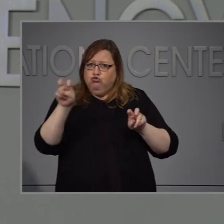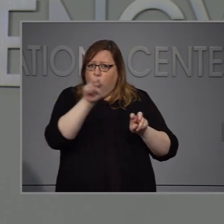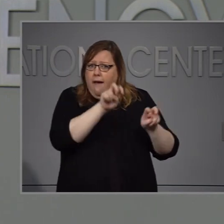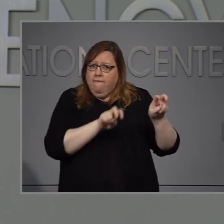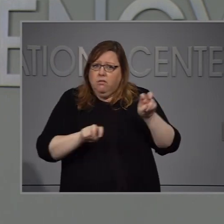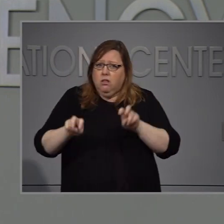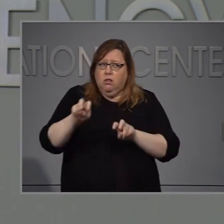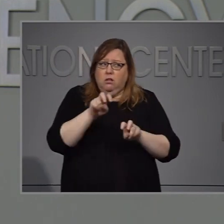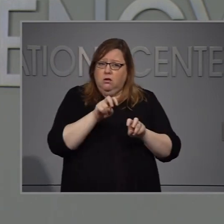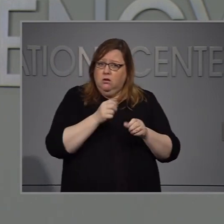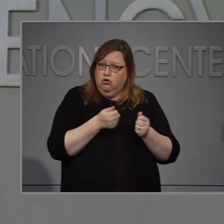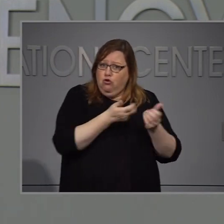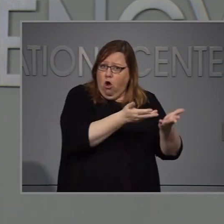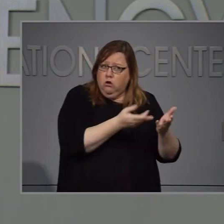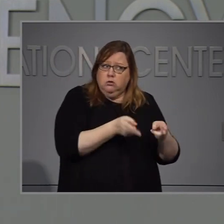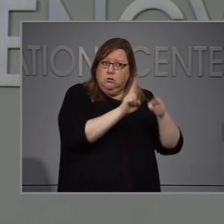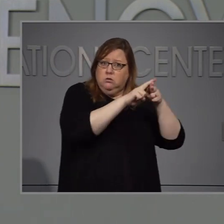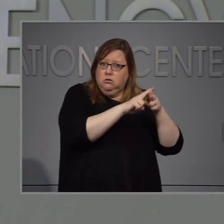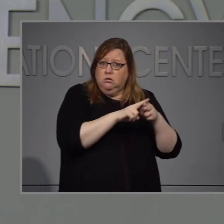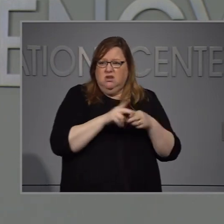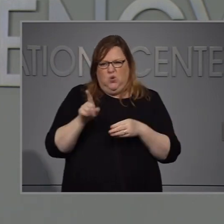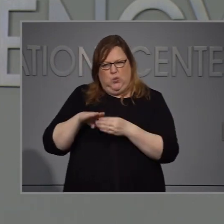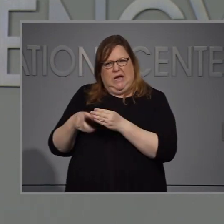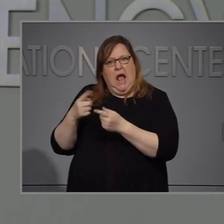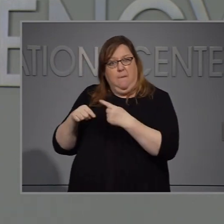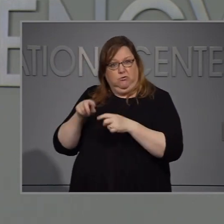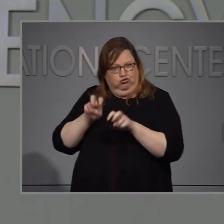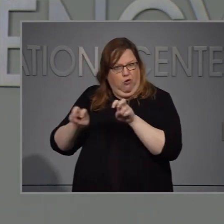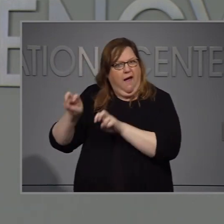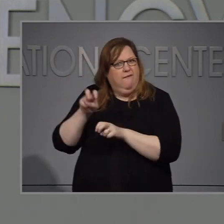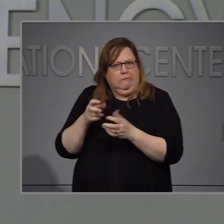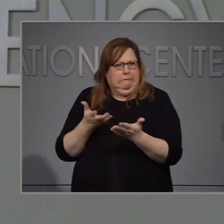Esta situación de que las personas viajen y sobre todo que se acerca el fin de semana